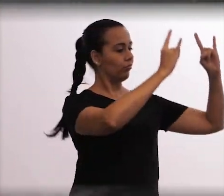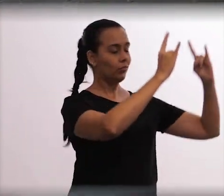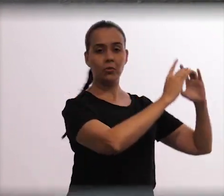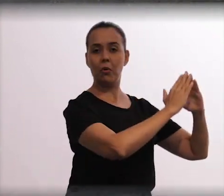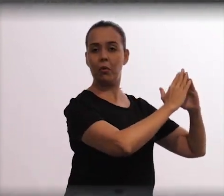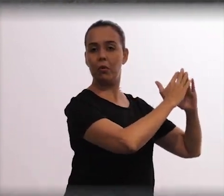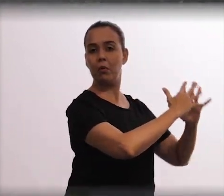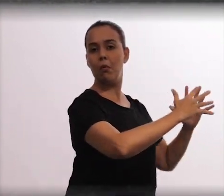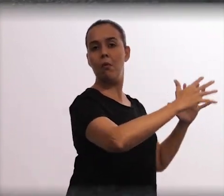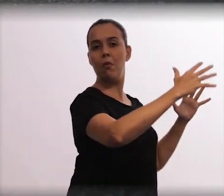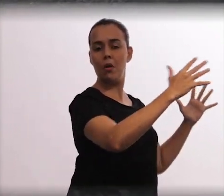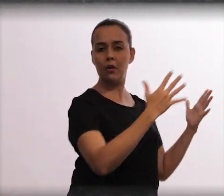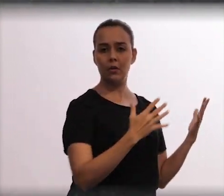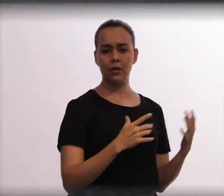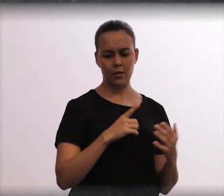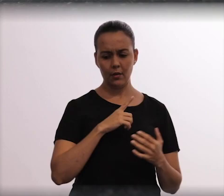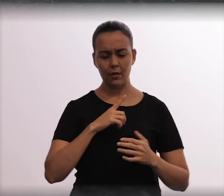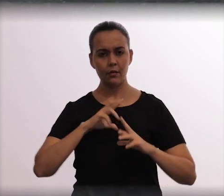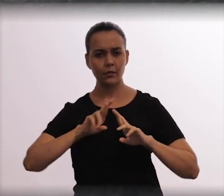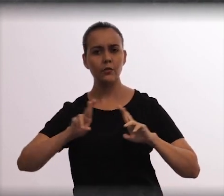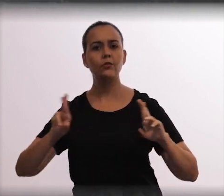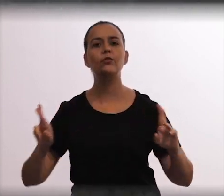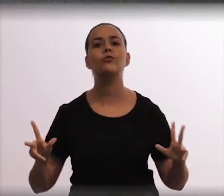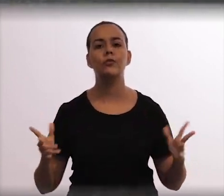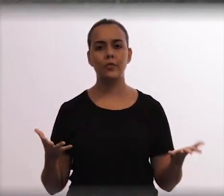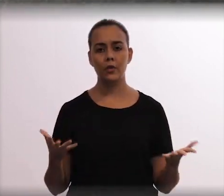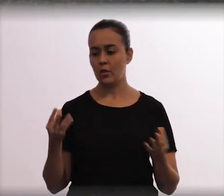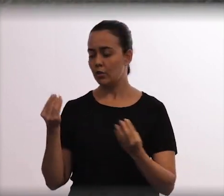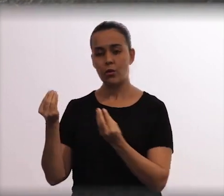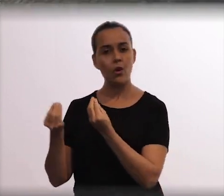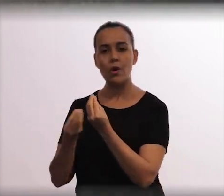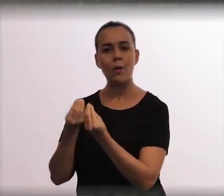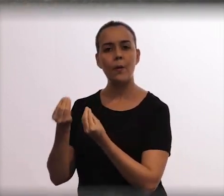elas têm problema de sustentabilidade, funcionalidade.